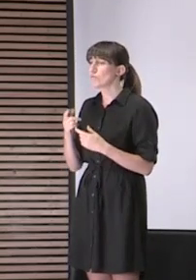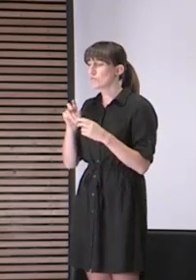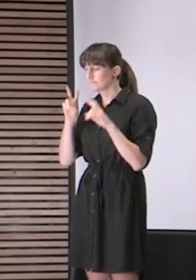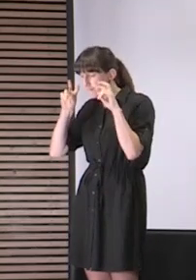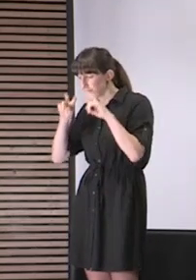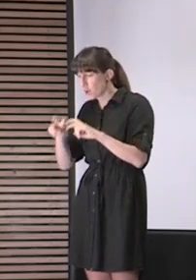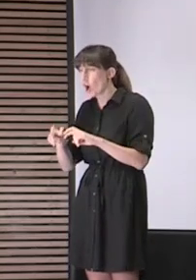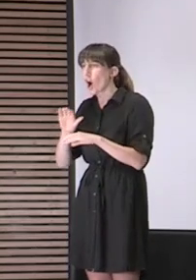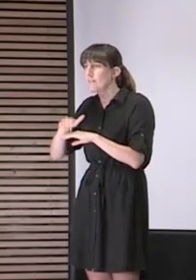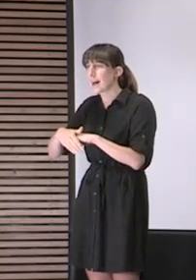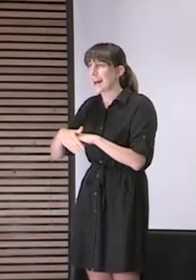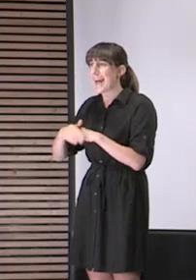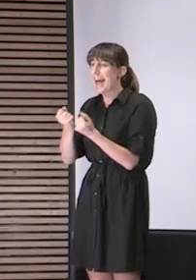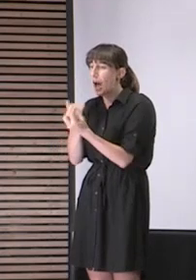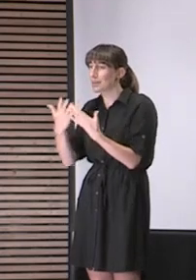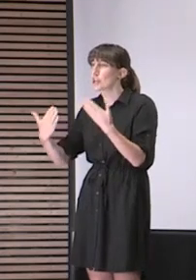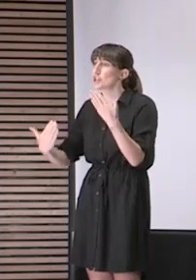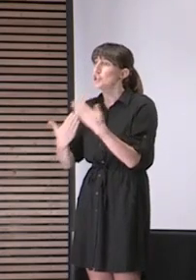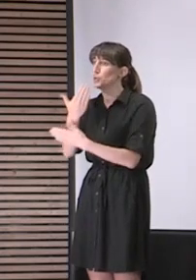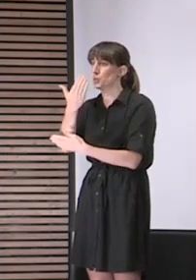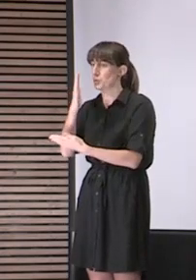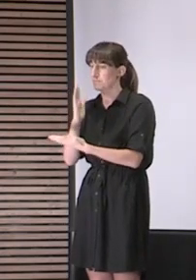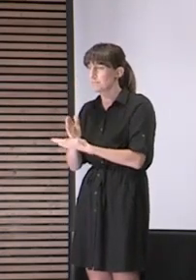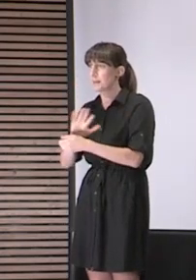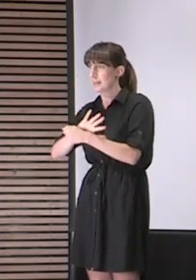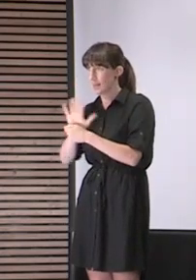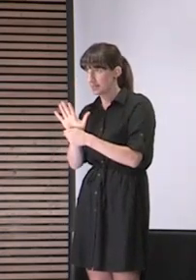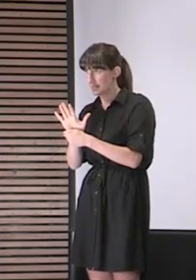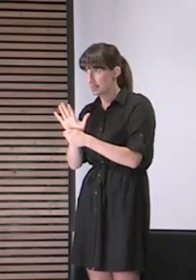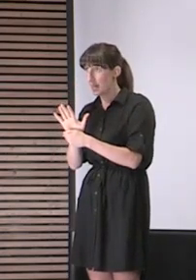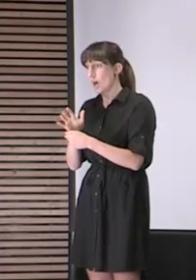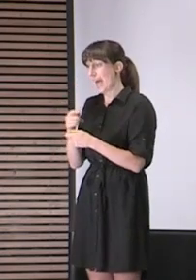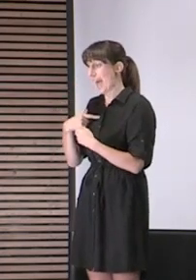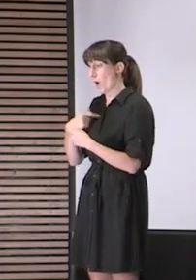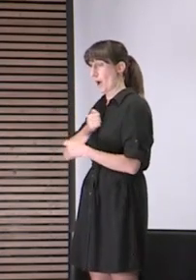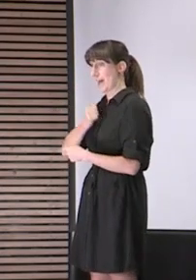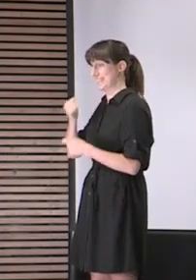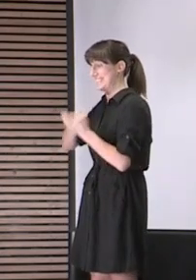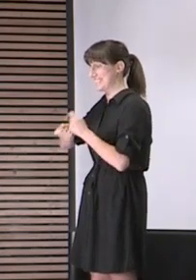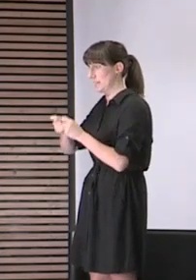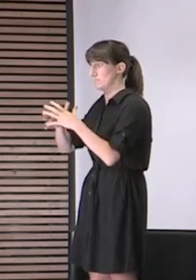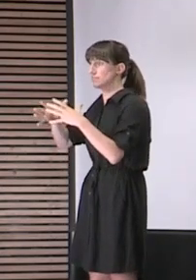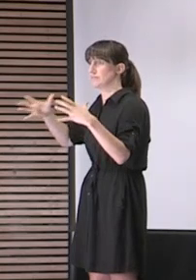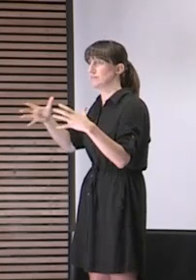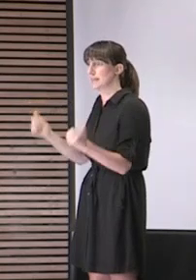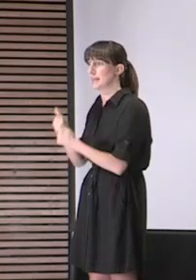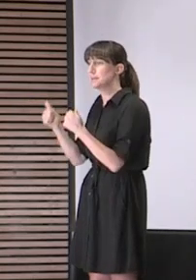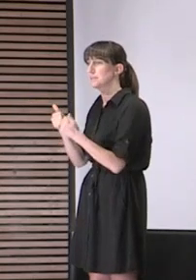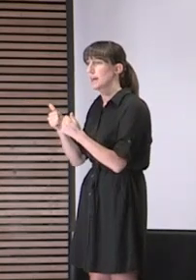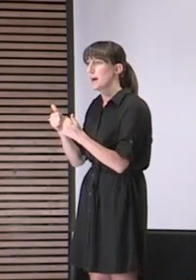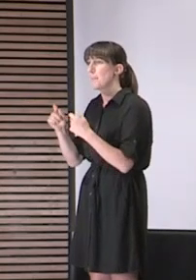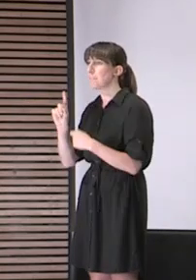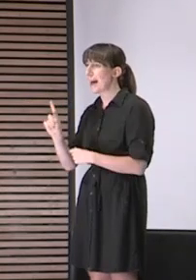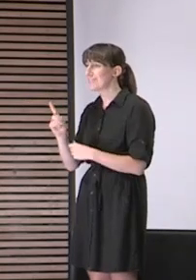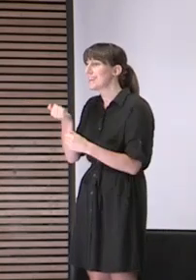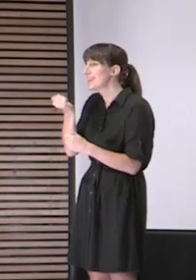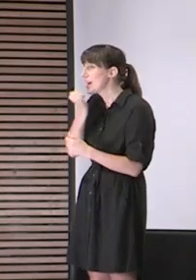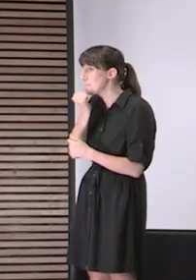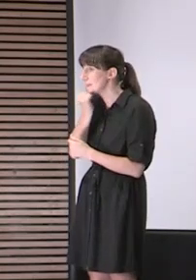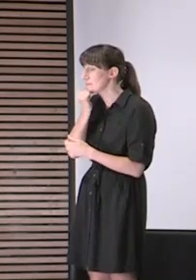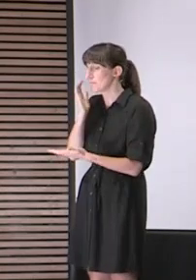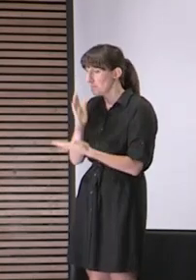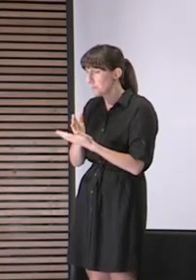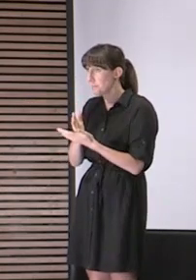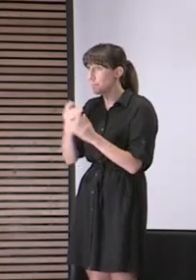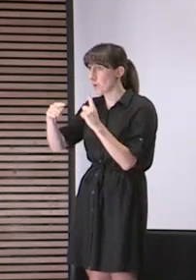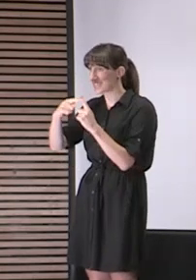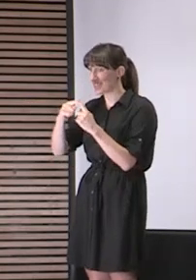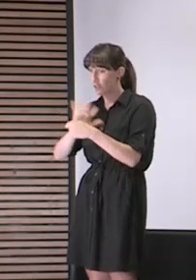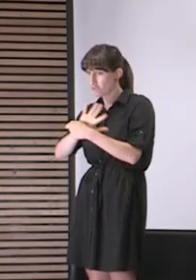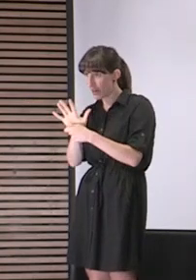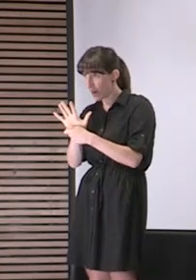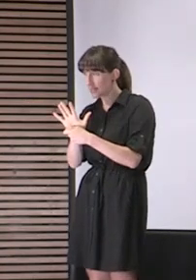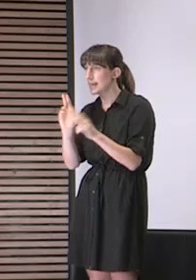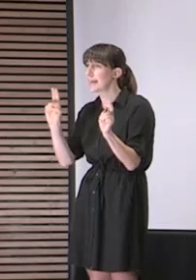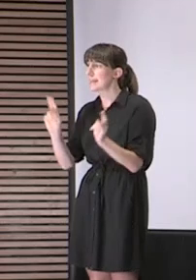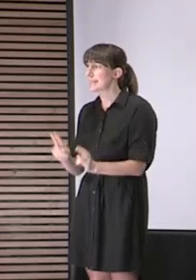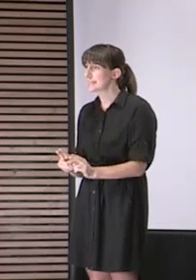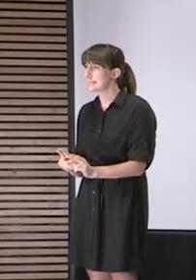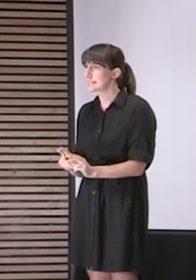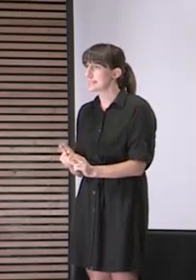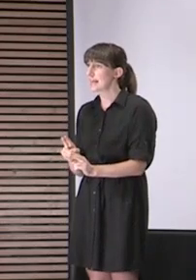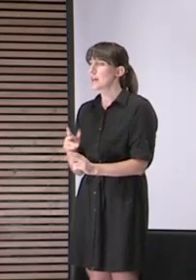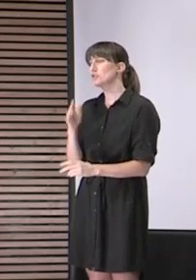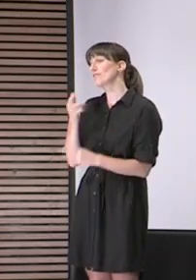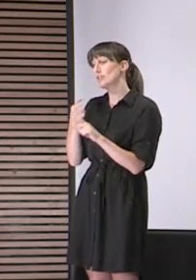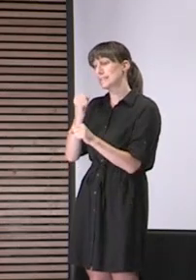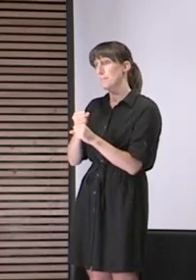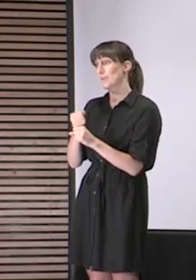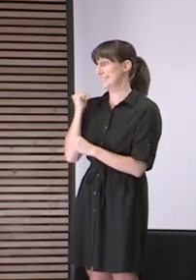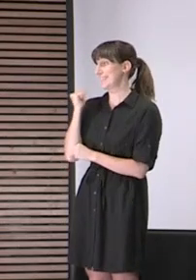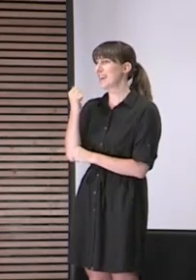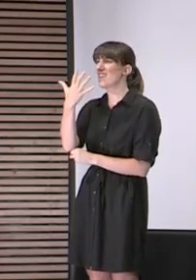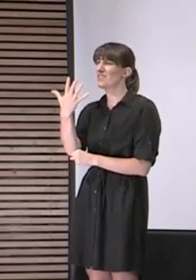ese punto? ASHLEY BLOOMEFIELD: